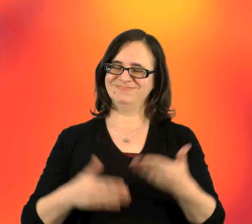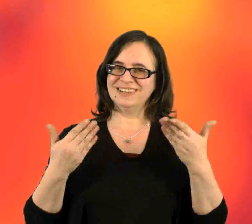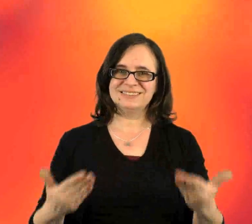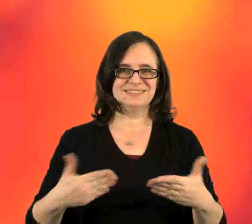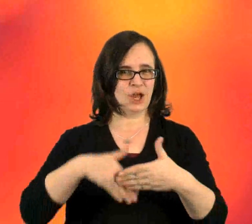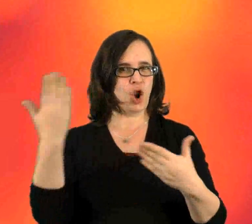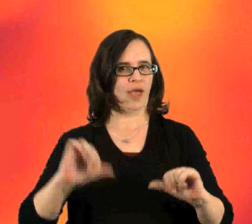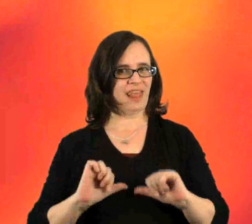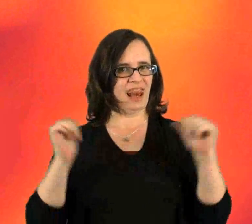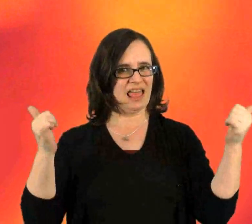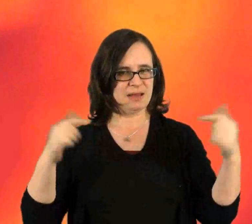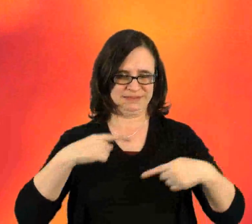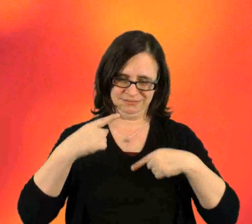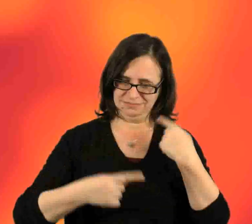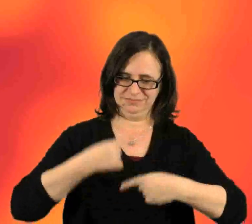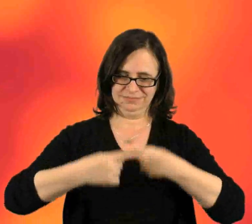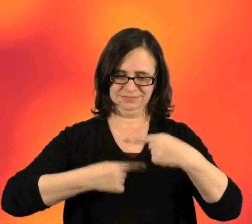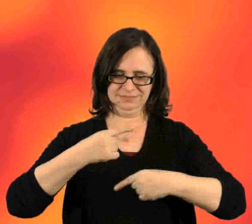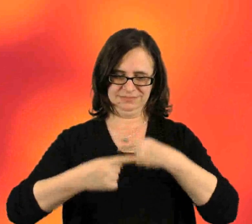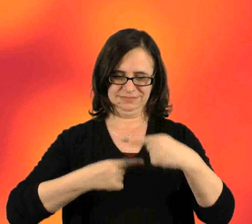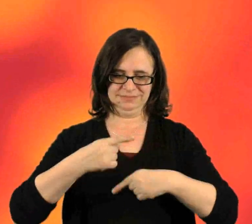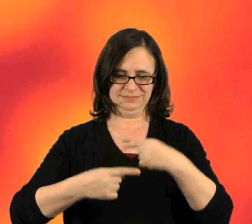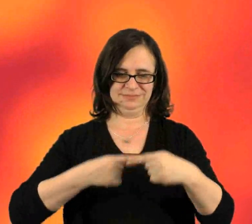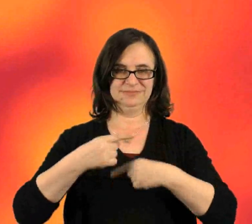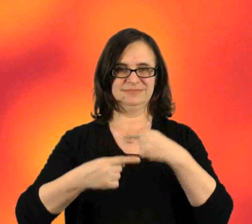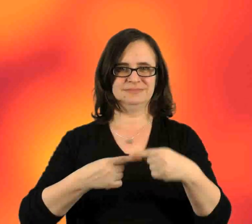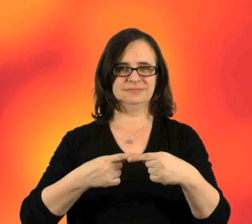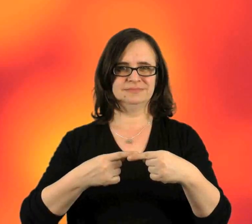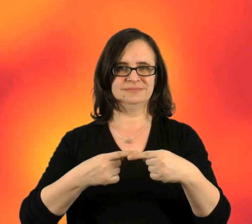Jetzt läuft unser Leben